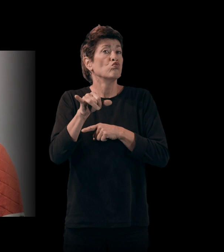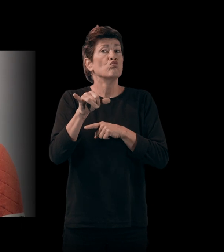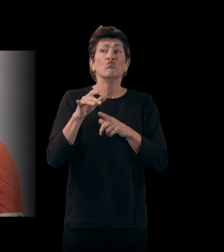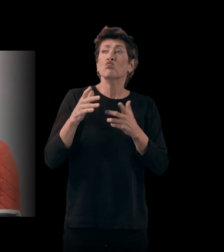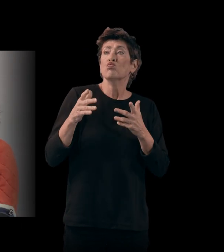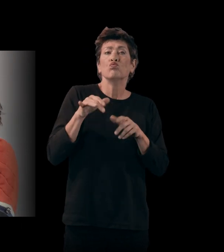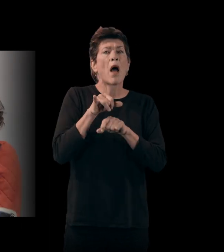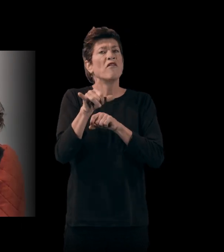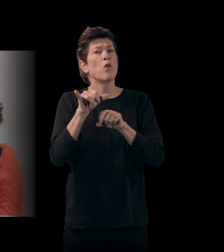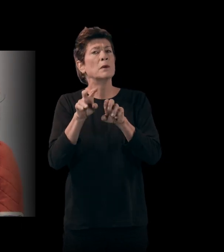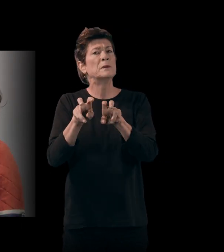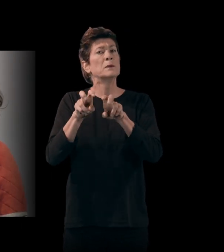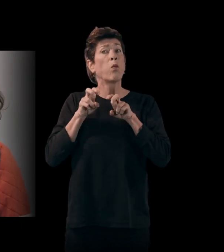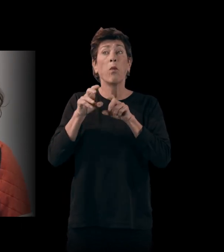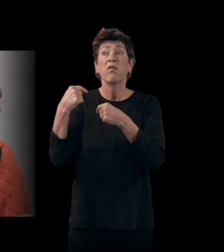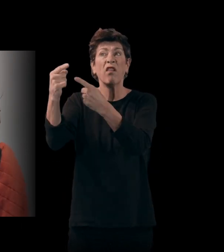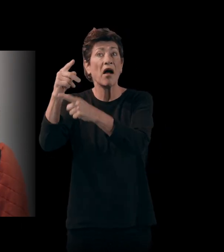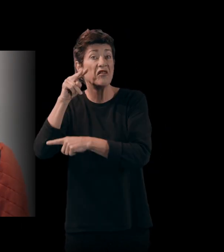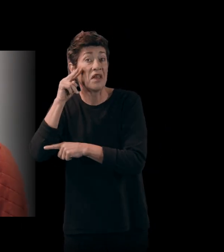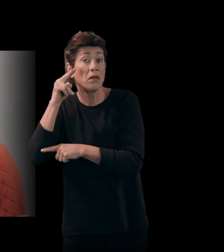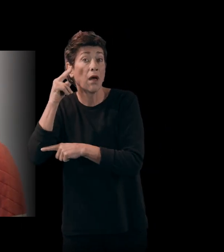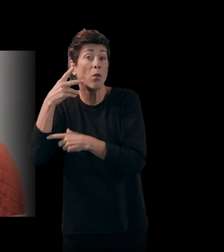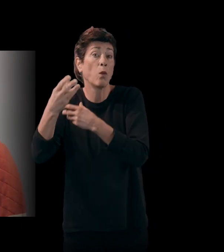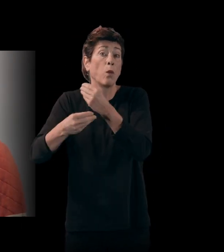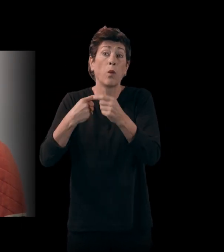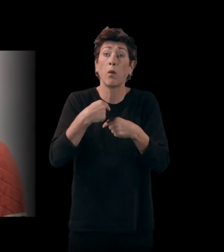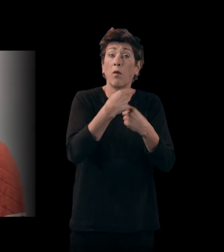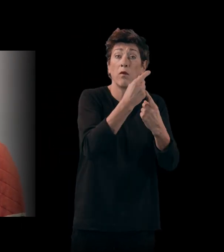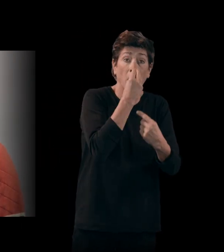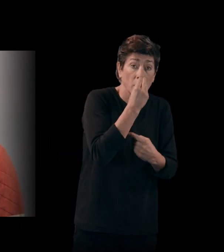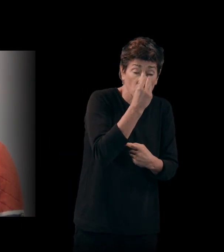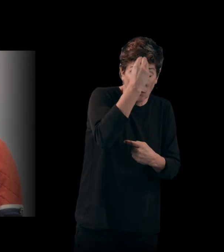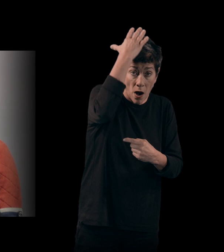l'avion, que l'on aille au Vietnam ou en Nouvelle-Calédonie et d'ailleurs.